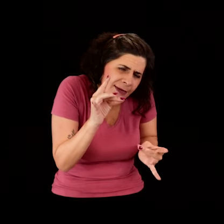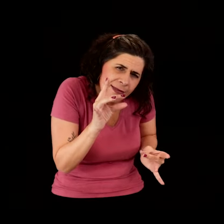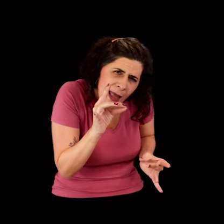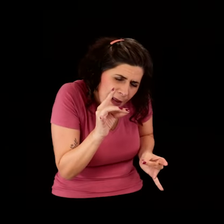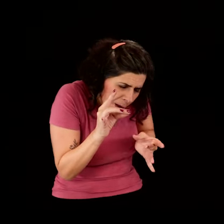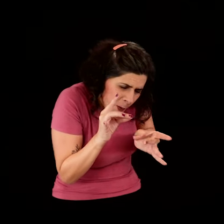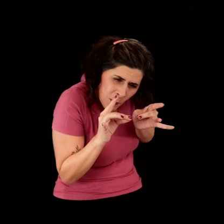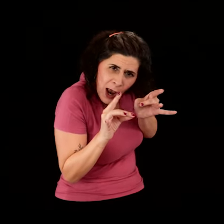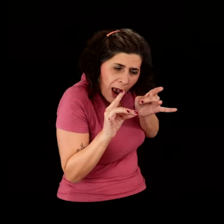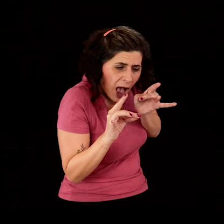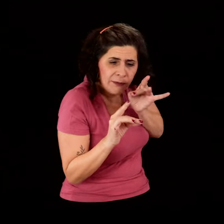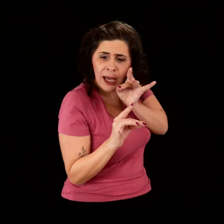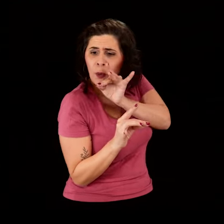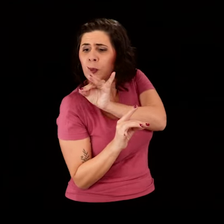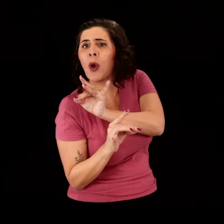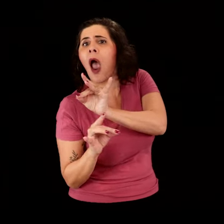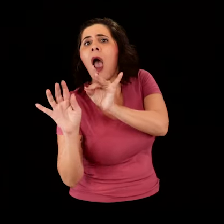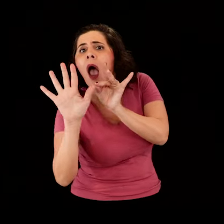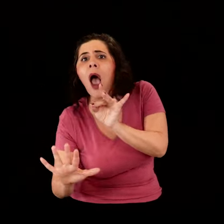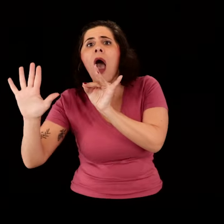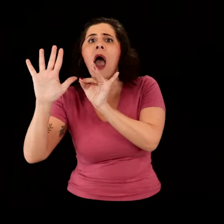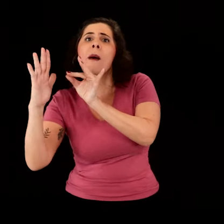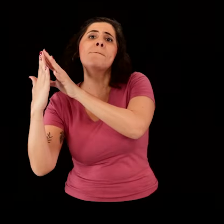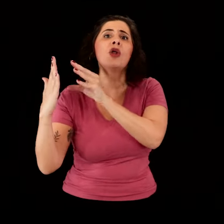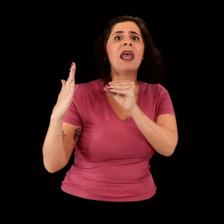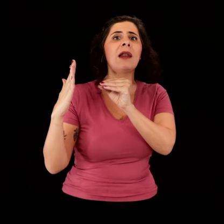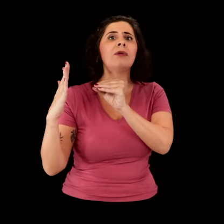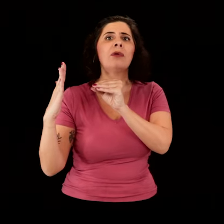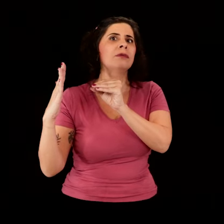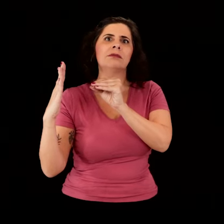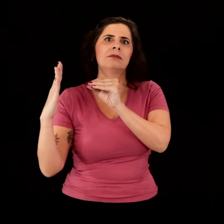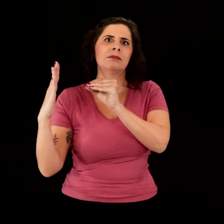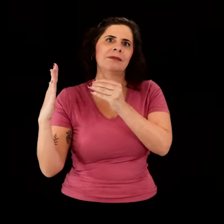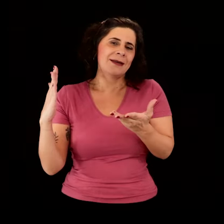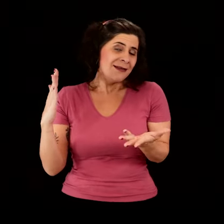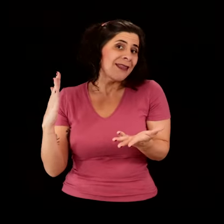que, às vezes, são colocados quase como um exemplo do assunto geral.